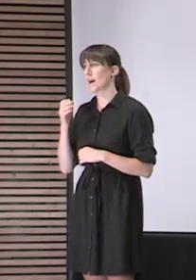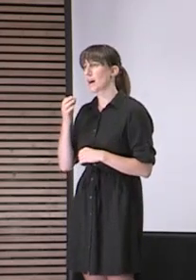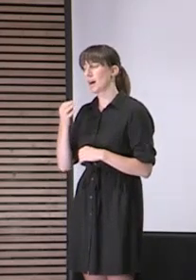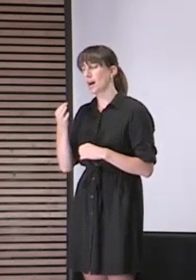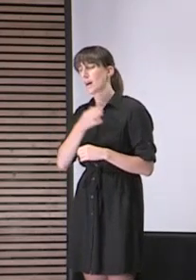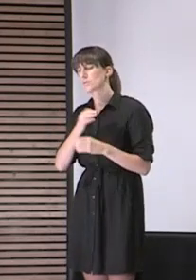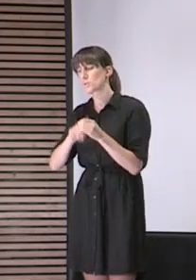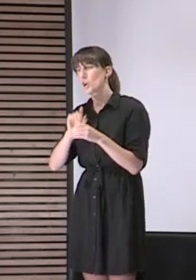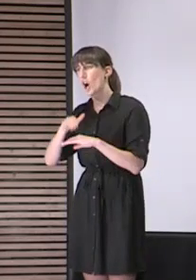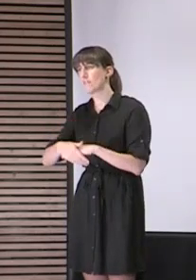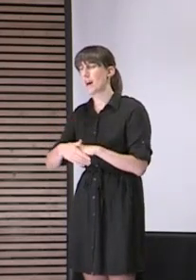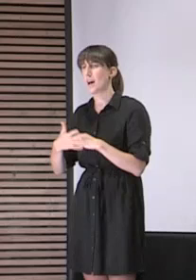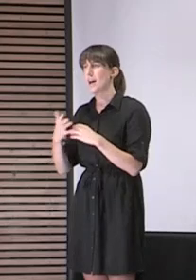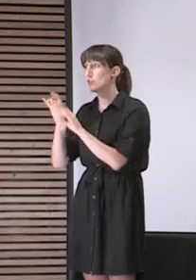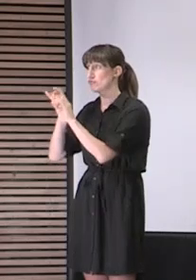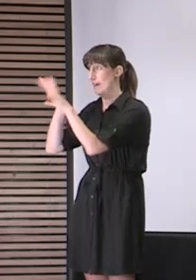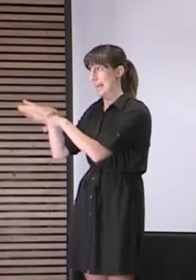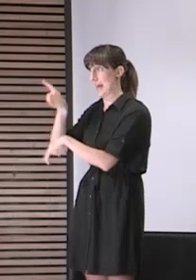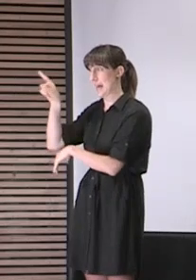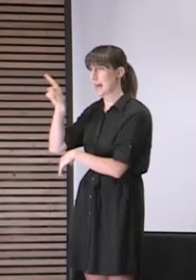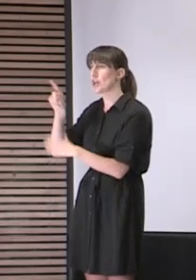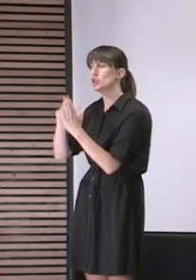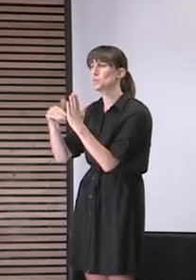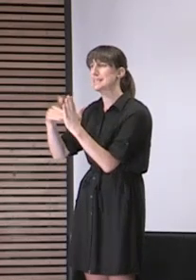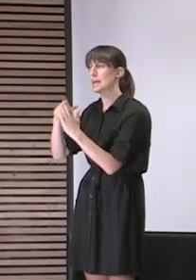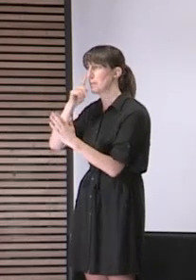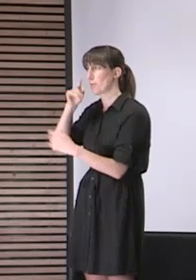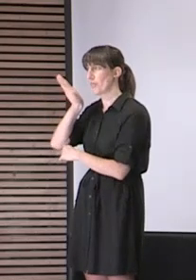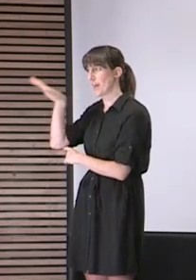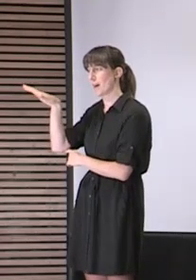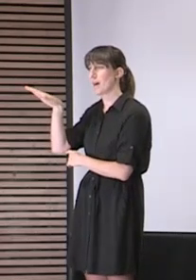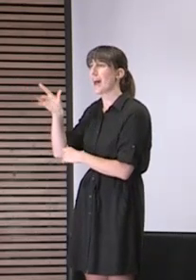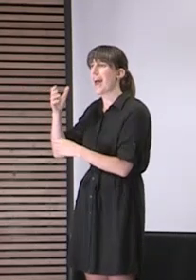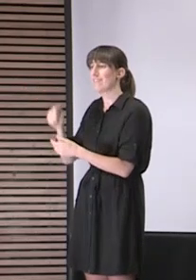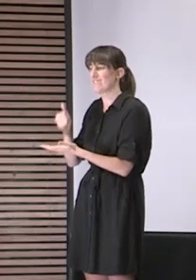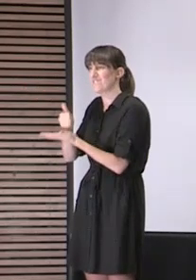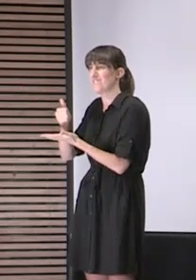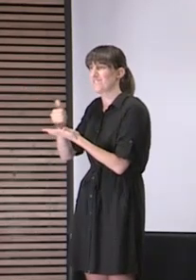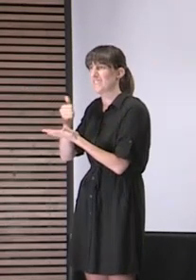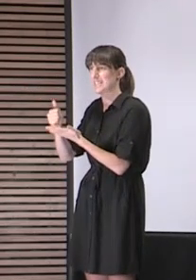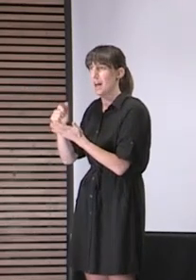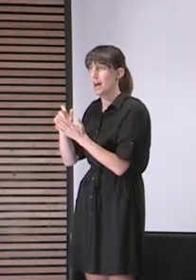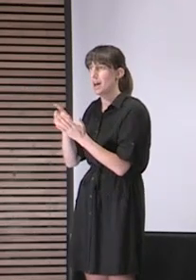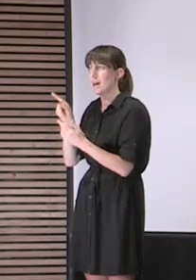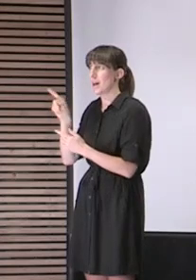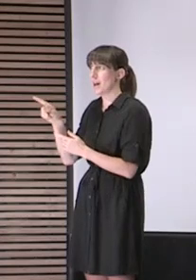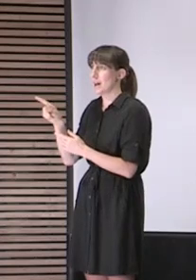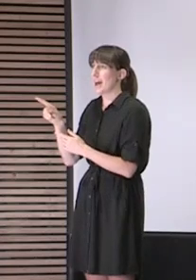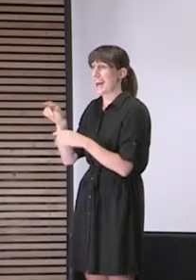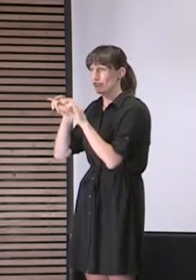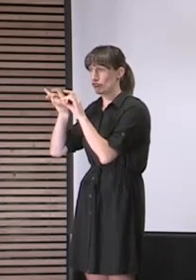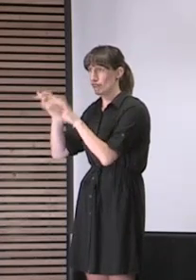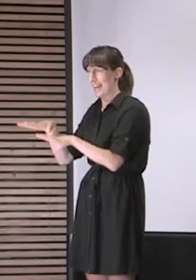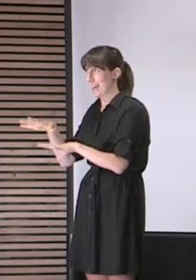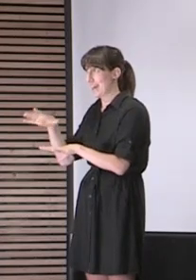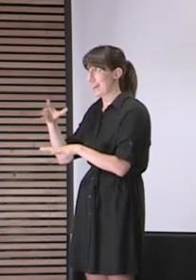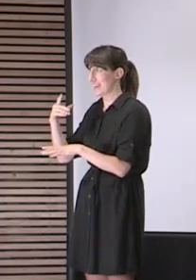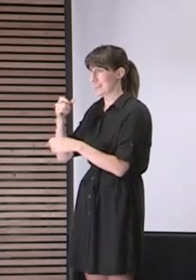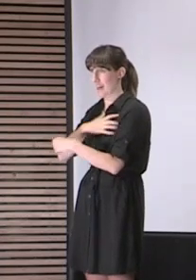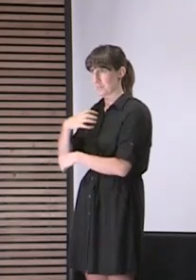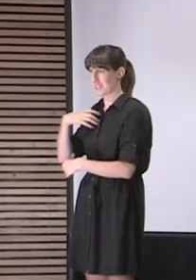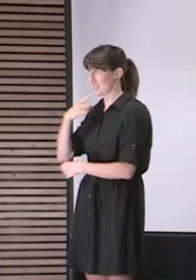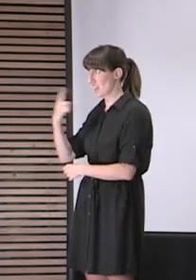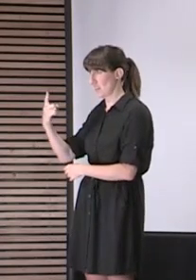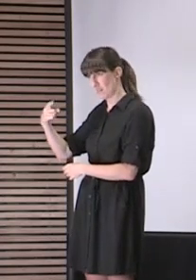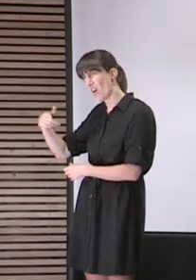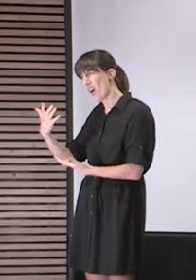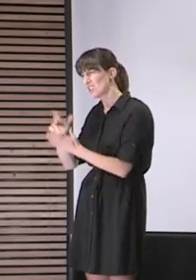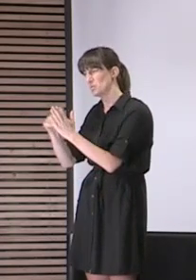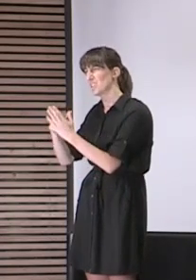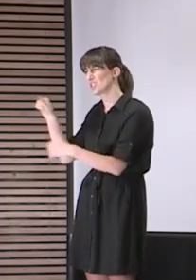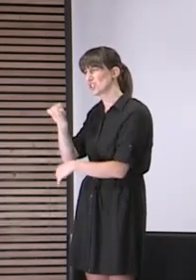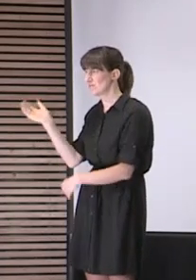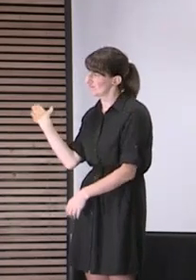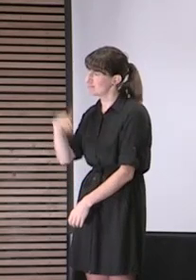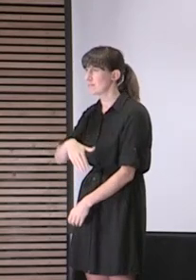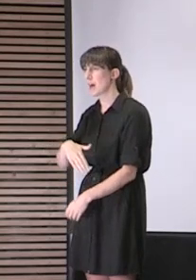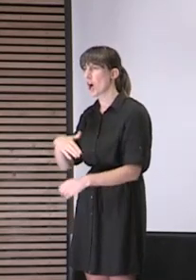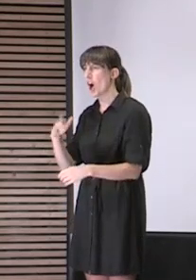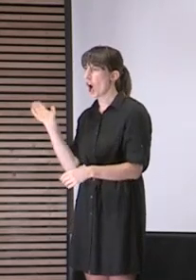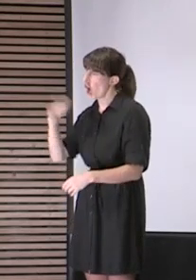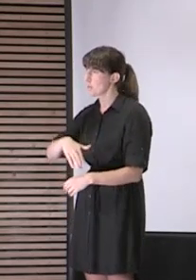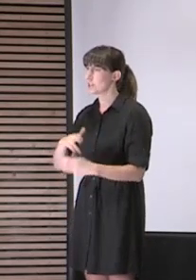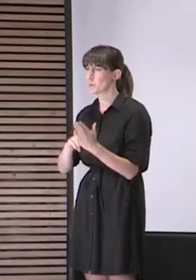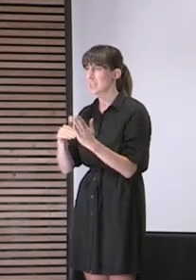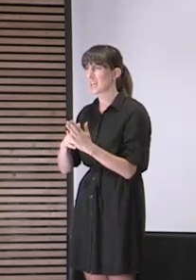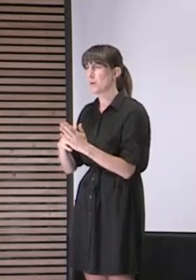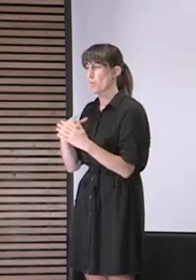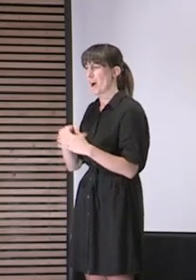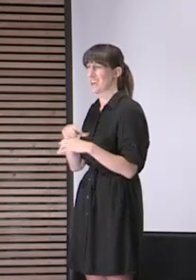Está completamente fuera de